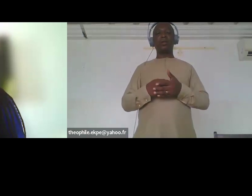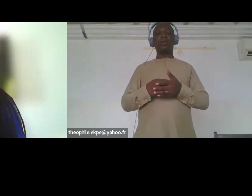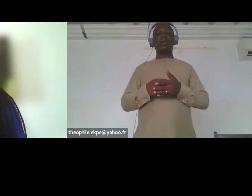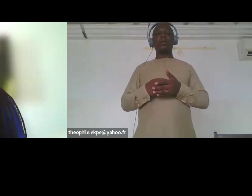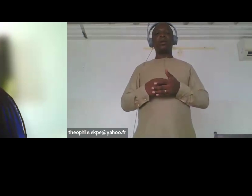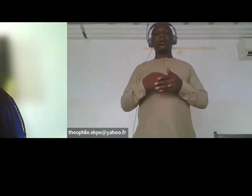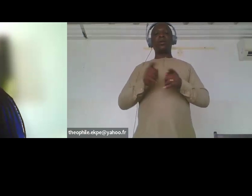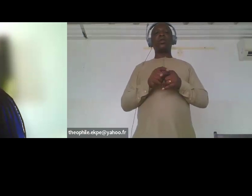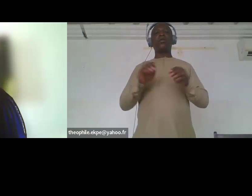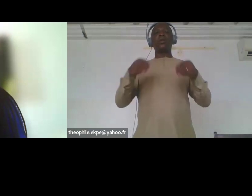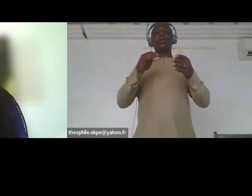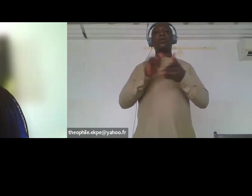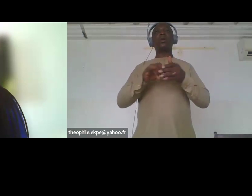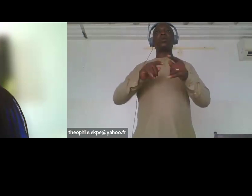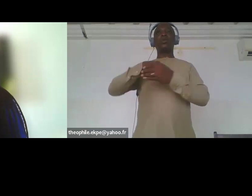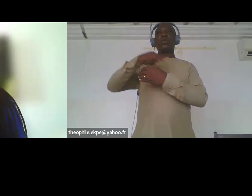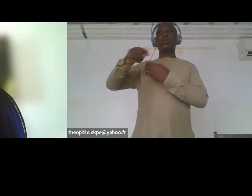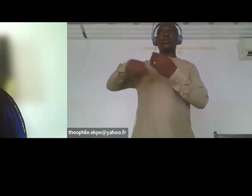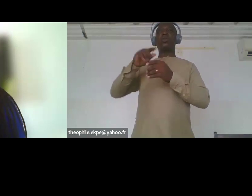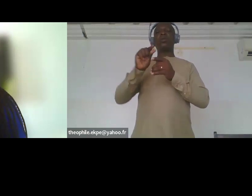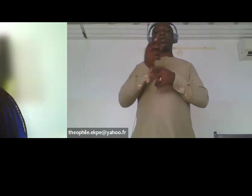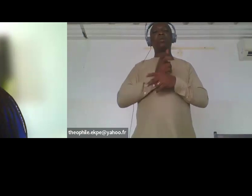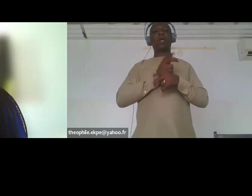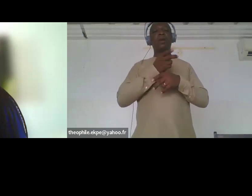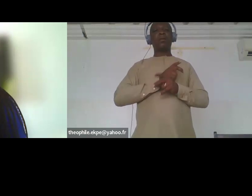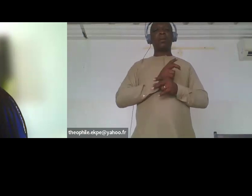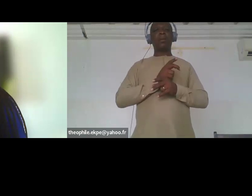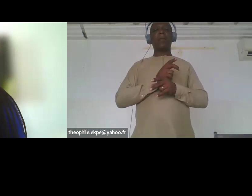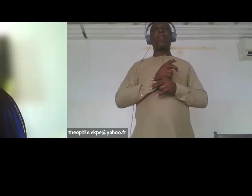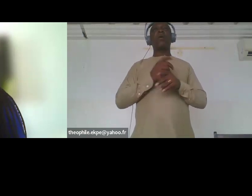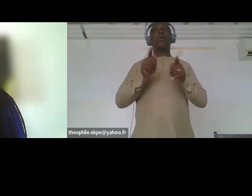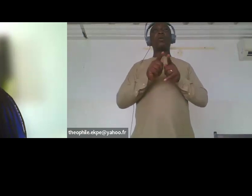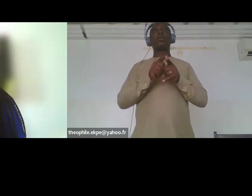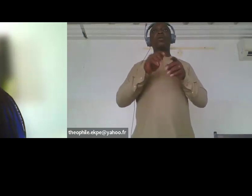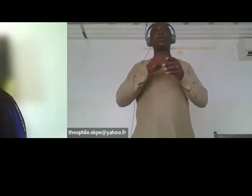ça tourne autour des petit prê tournant au sein des groupements et organisations